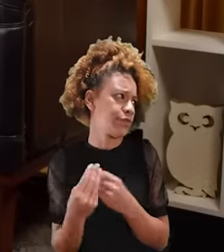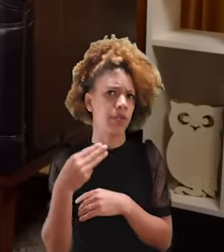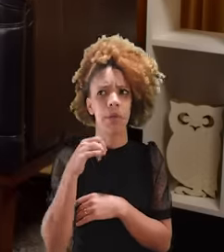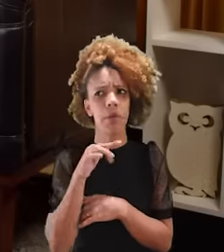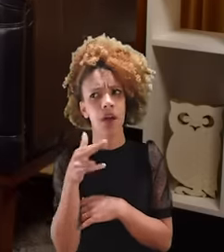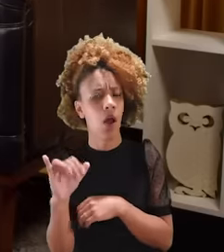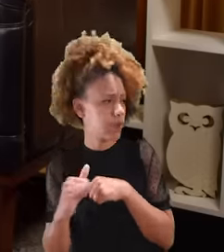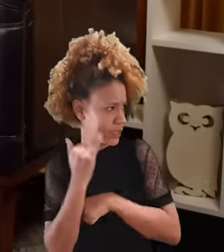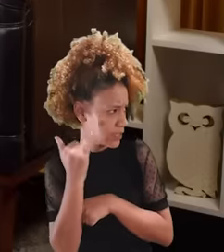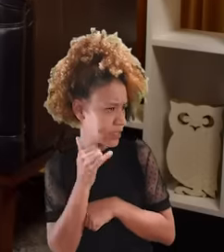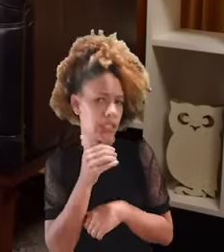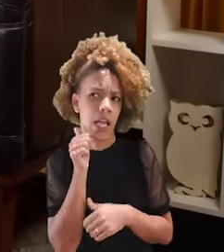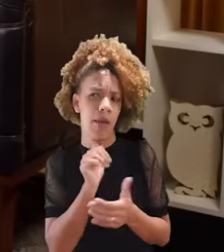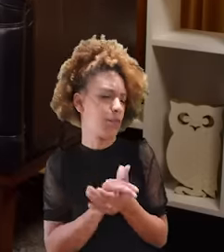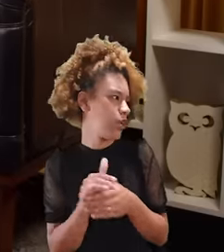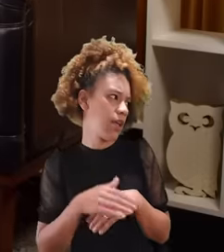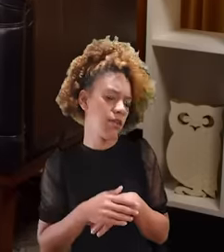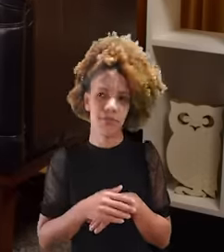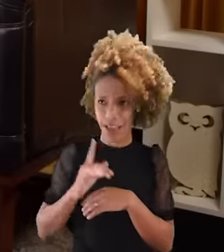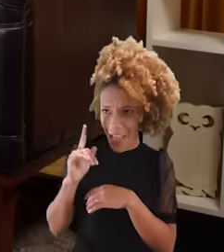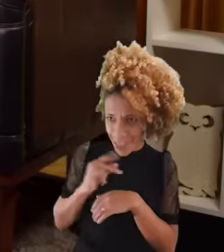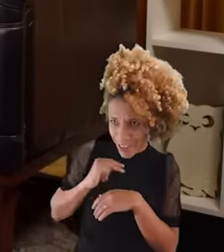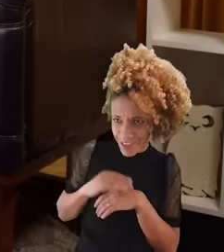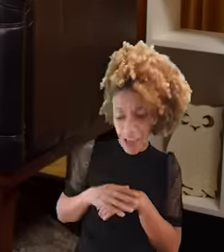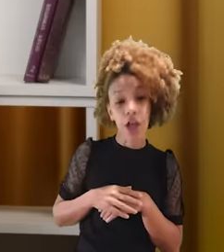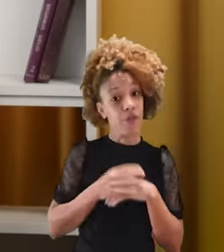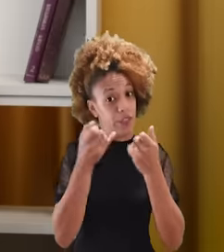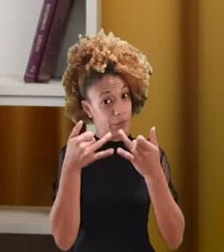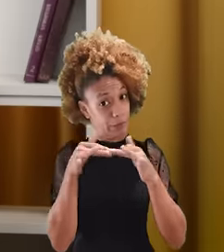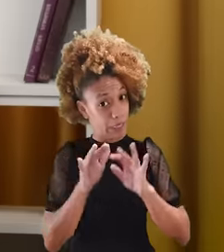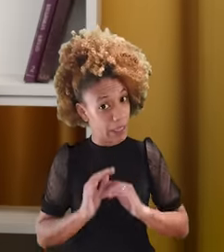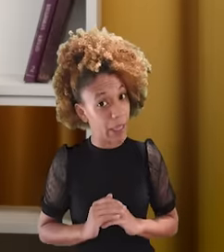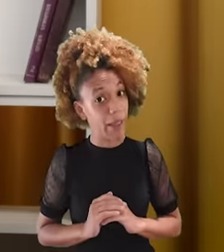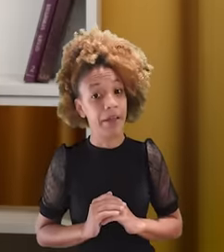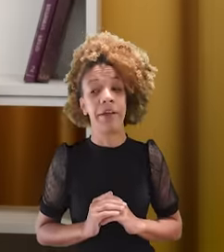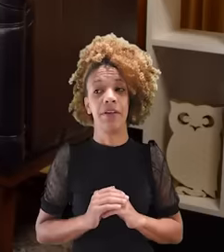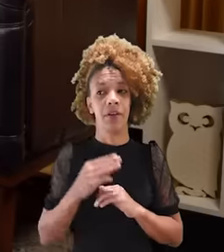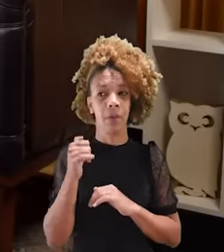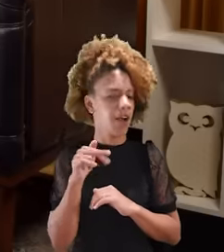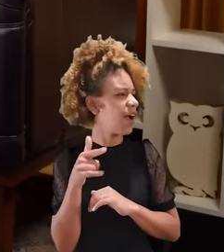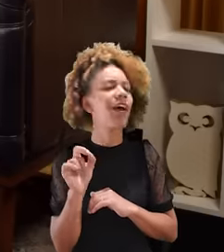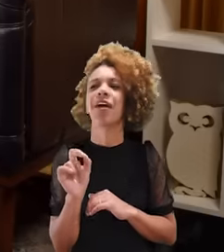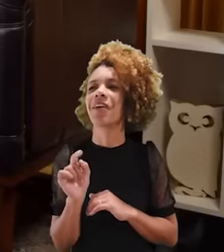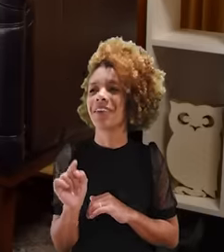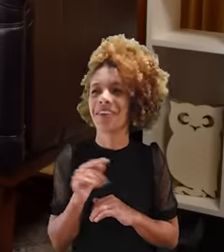a mulher e eu faço questão de Inclusive eu vou começar um ele ali eu inclusive eu vou começar